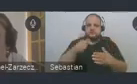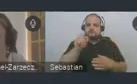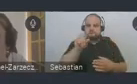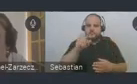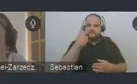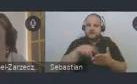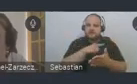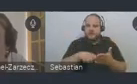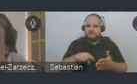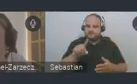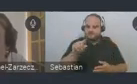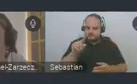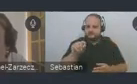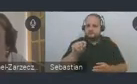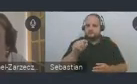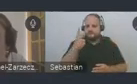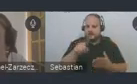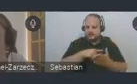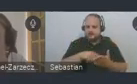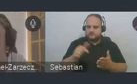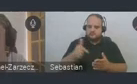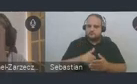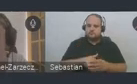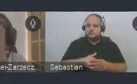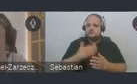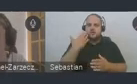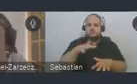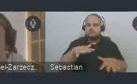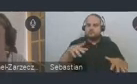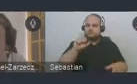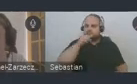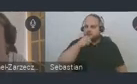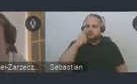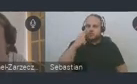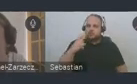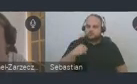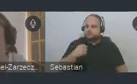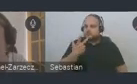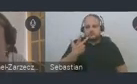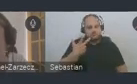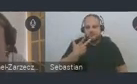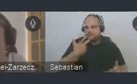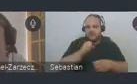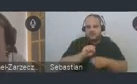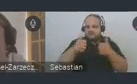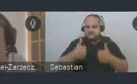szybko, tak klik-klik. Mnóstwo starszych osób nie jest w stanie tego zrobić.